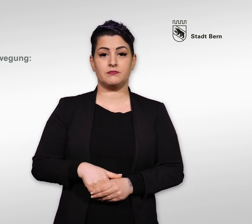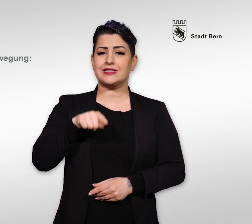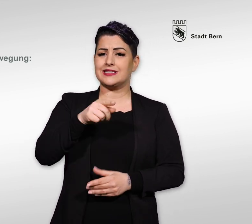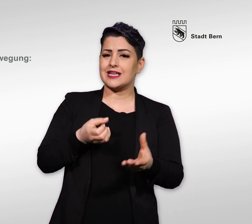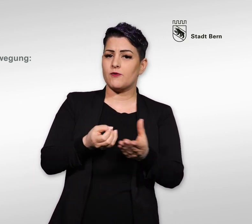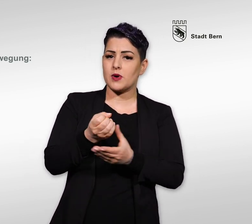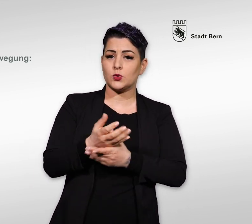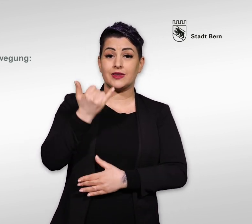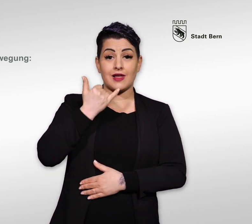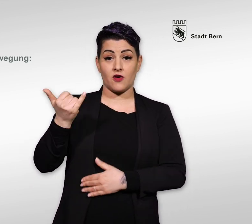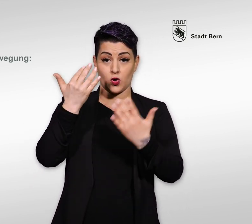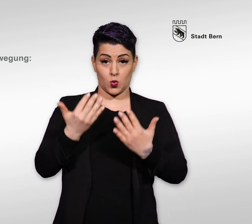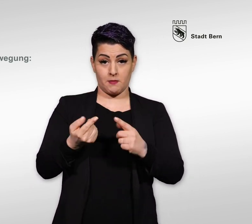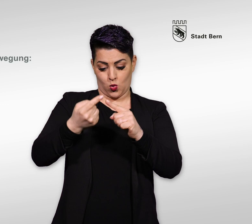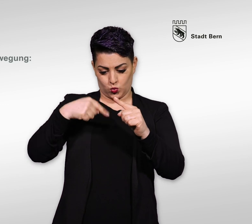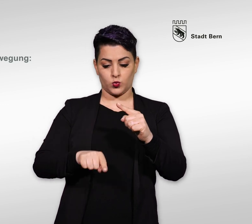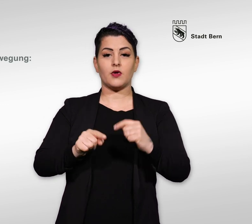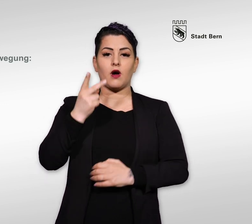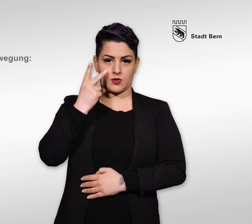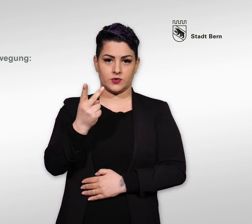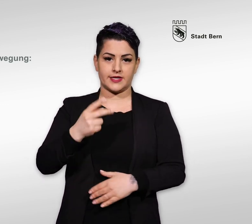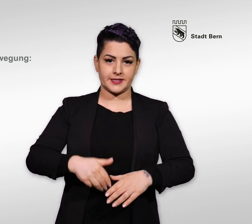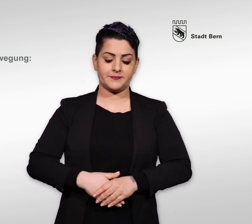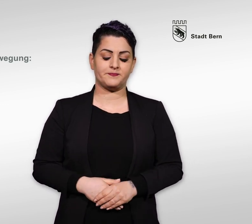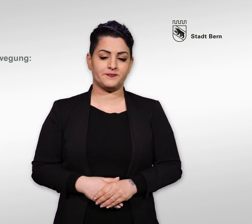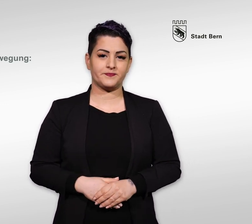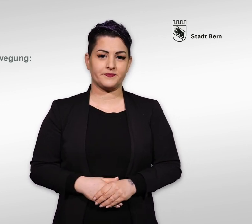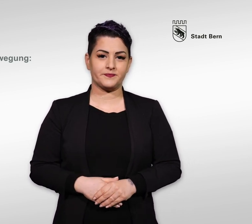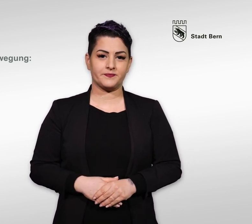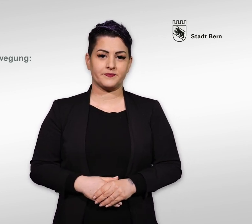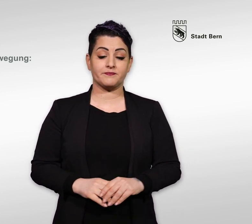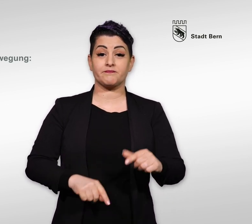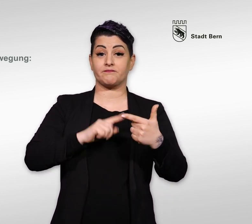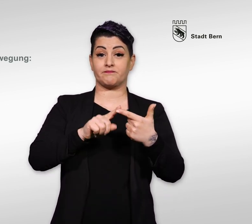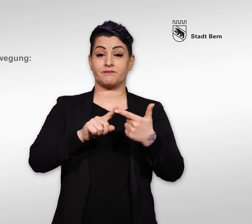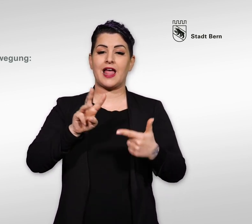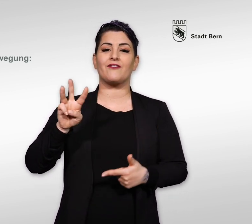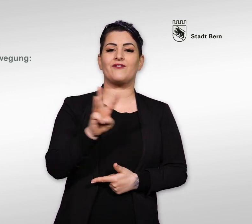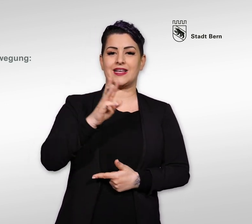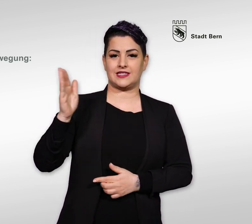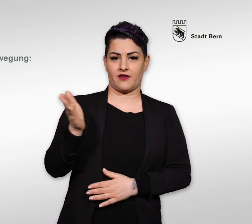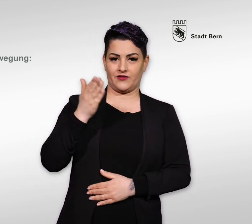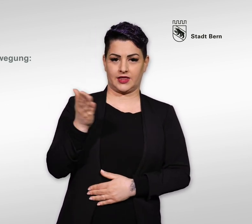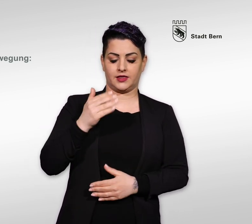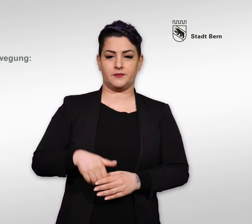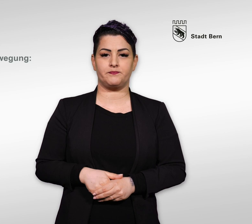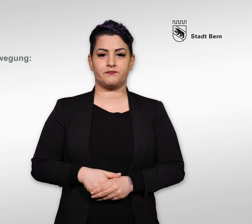Diese Informationen und die Telefonnummer finden Sie unter diesem Video. Westwind